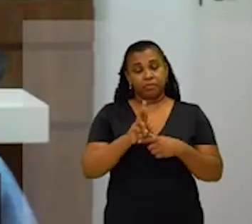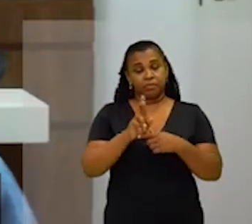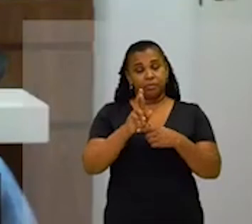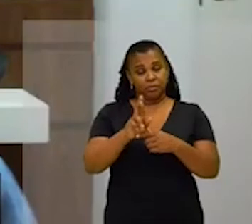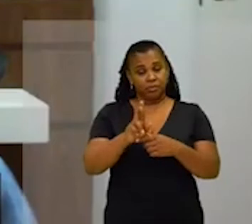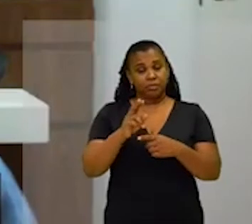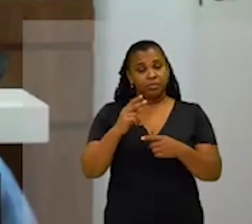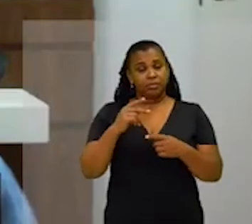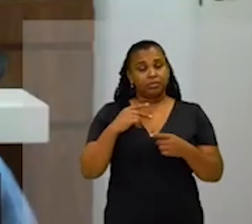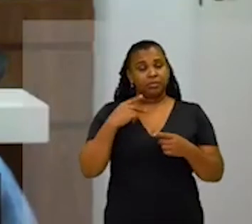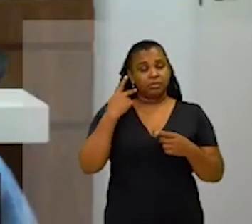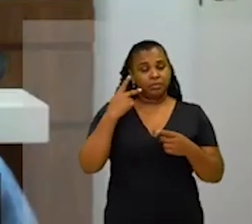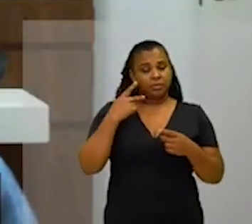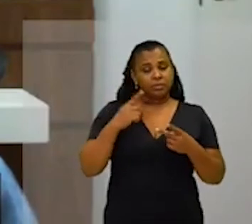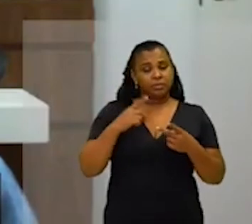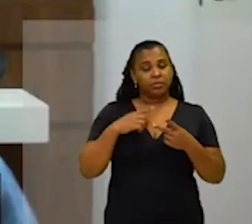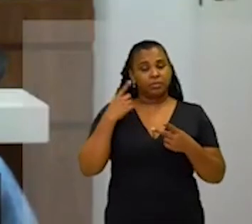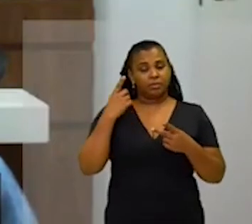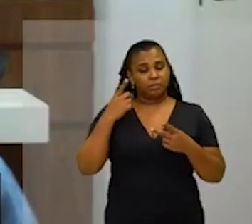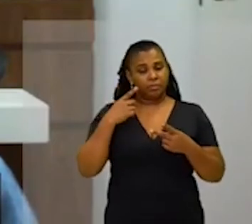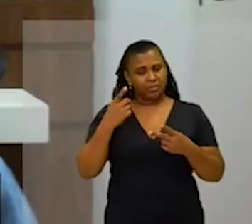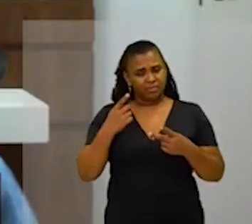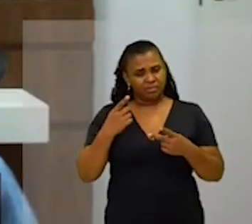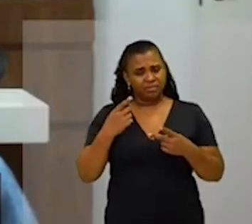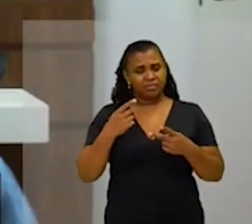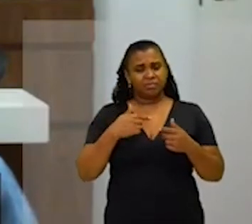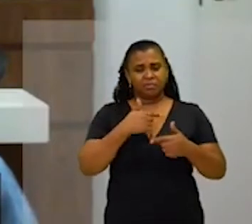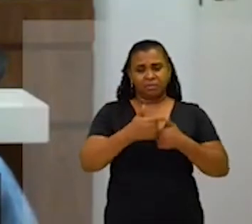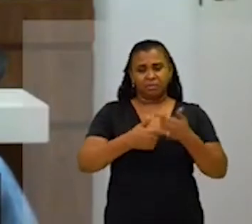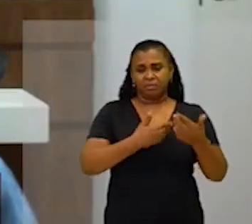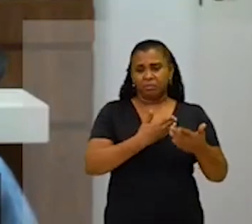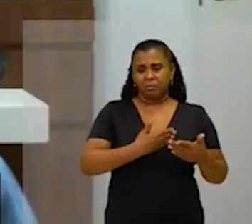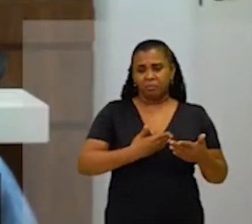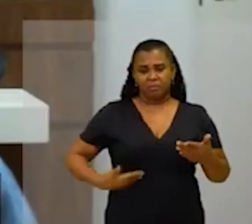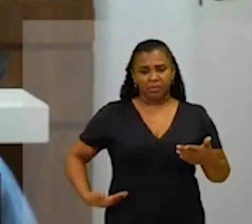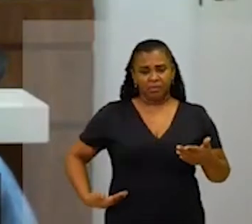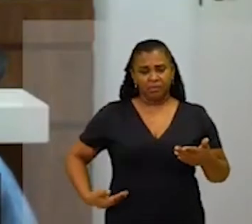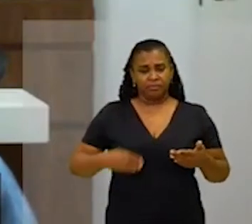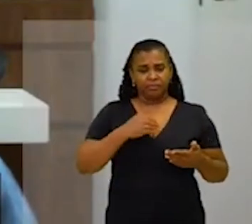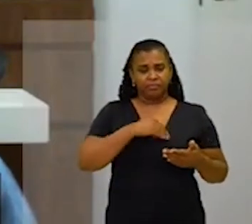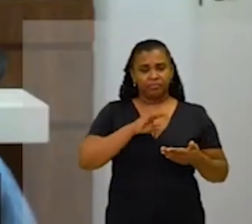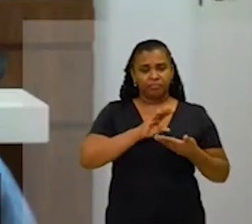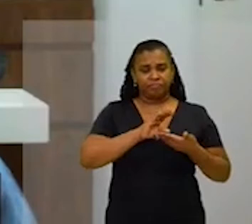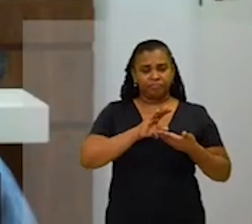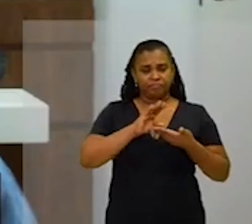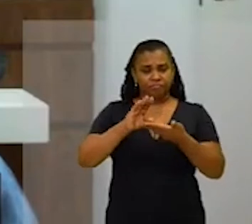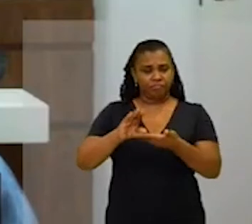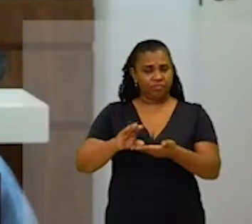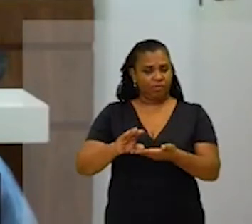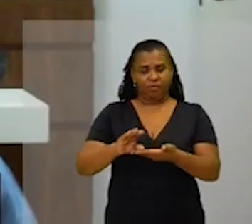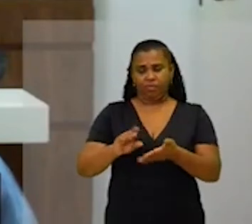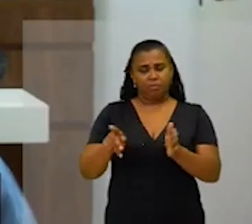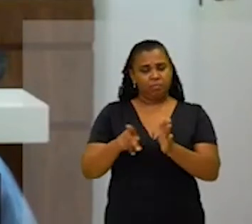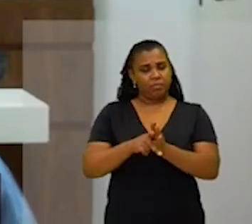Funcionários Públicos não o salário deles não é propriamente a remuneração do servidor público mas